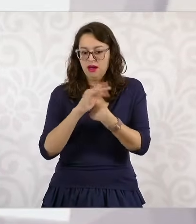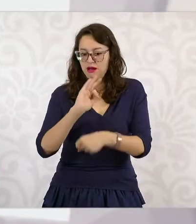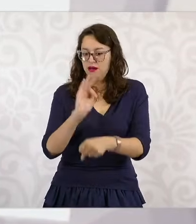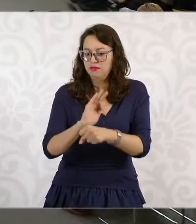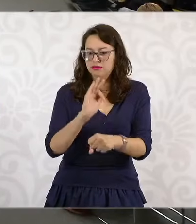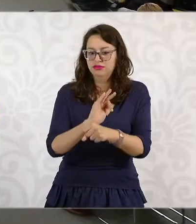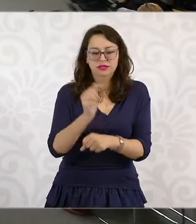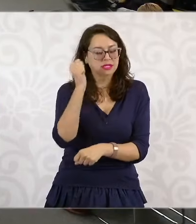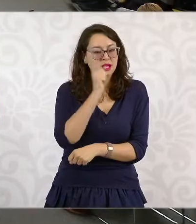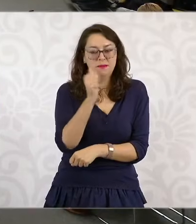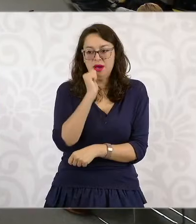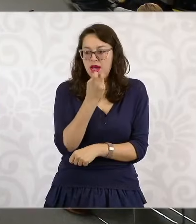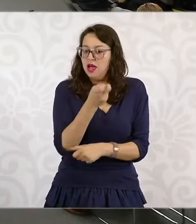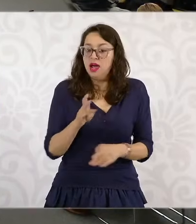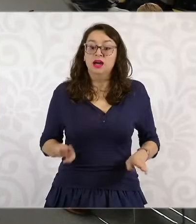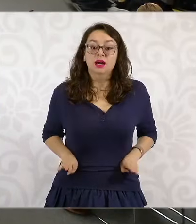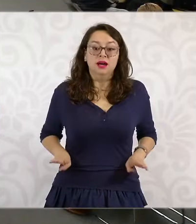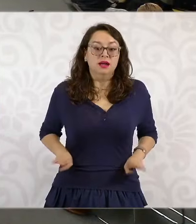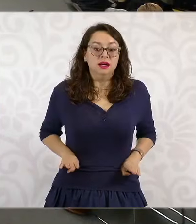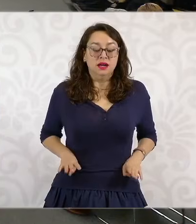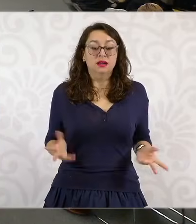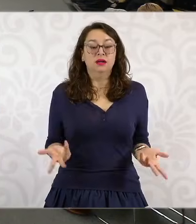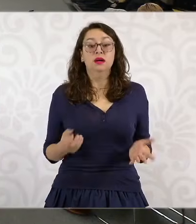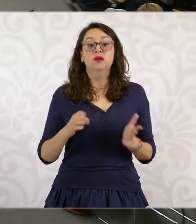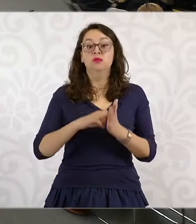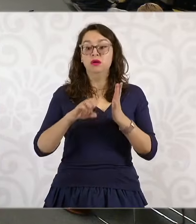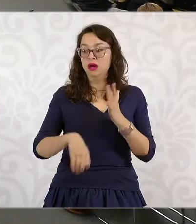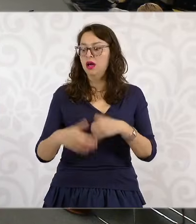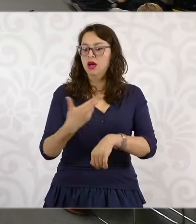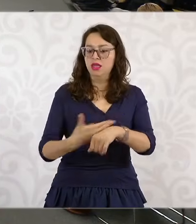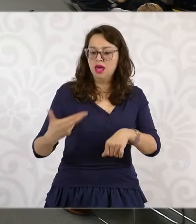abren todas las posibilidades, por ejemplo, aquí de sacar visas para ir a Estados Unidos